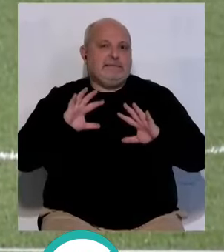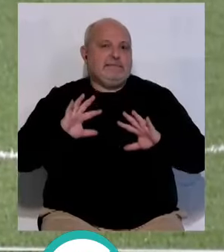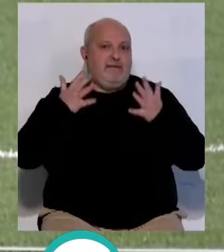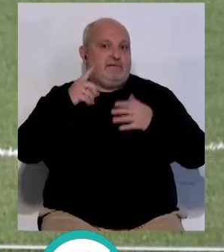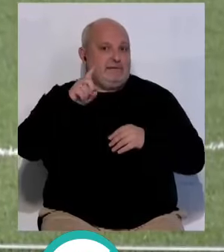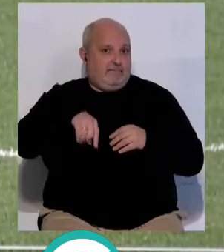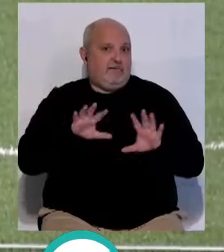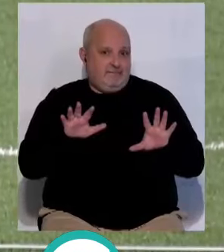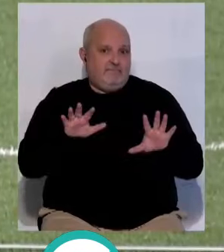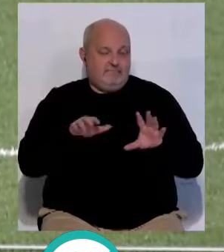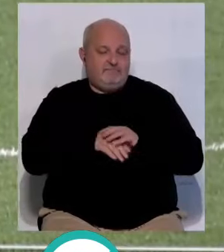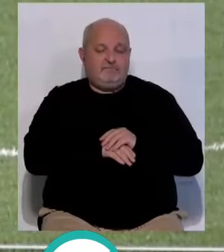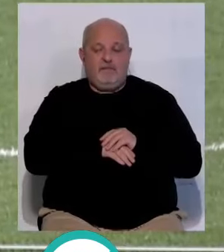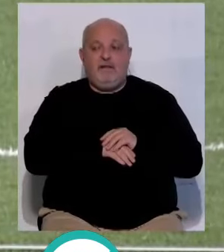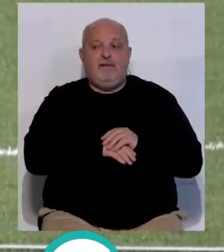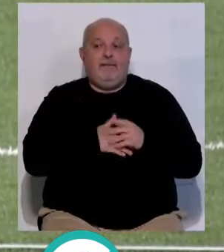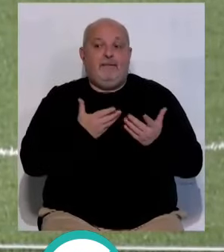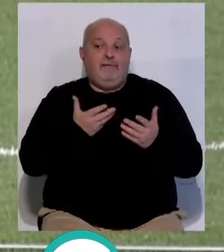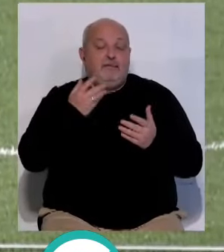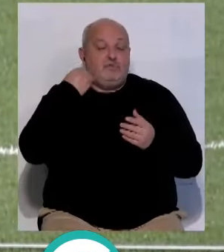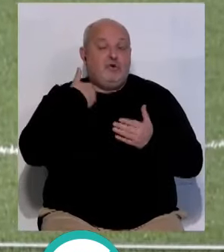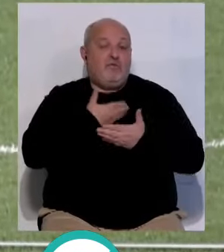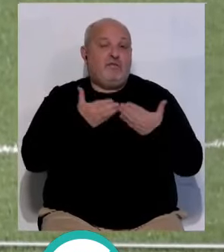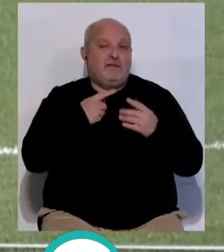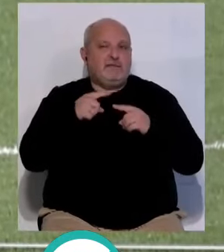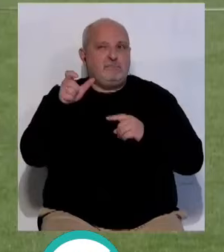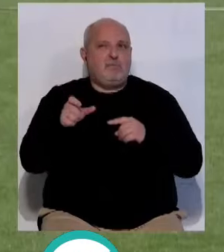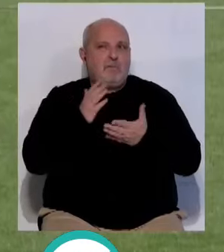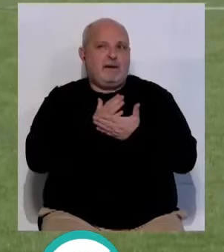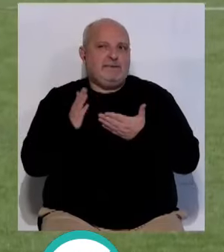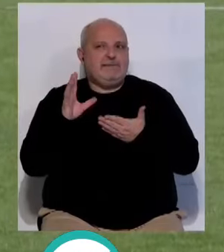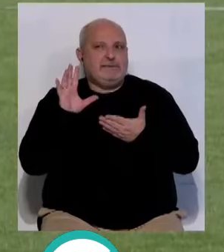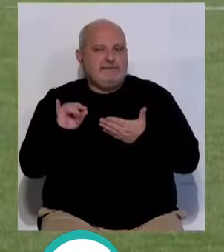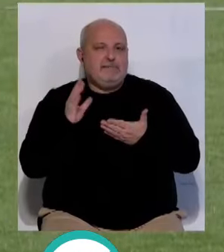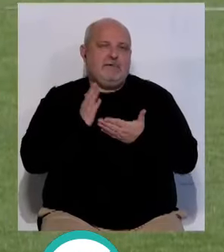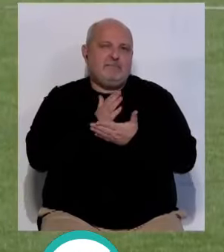que es cierto que al final Confío en serio pero sí que creo que él tiene que que cambiar ciertas